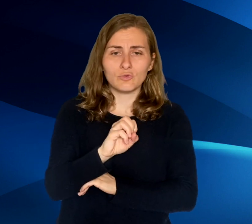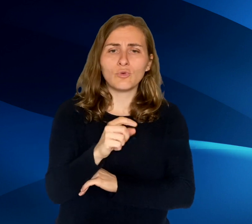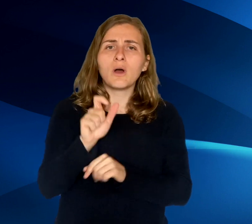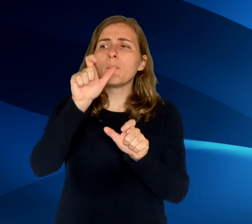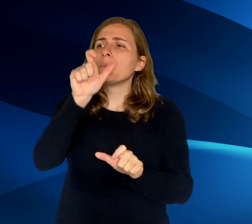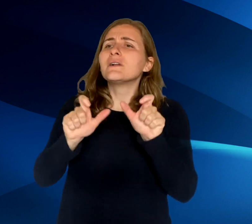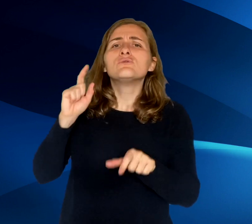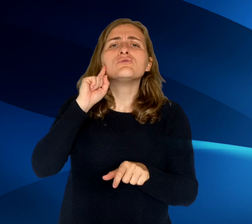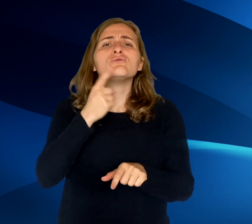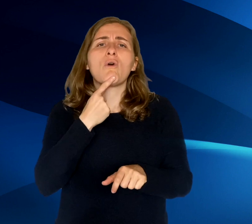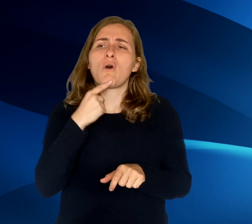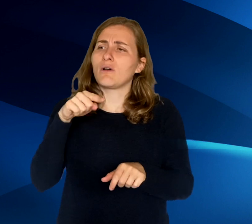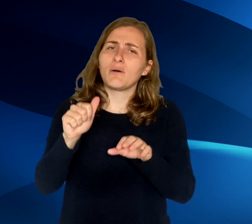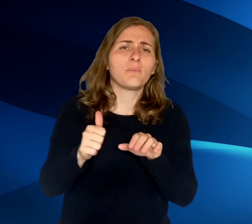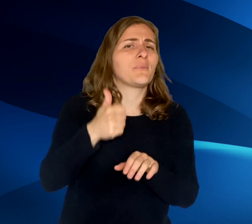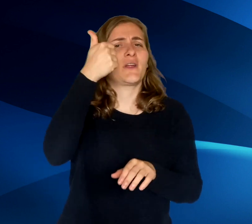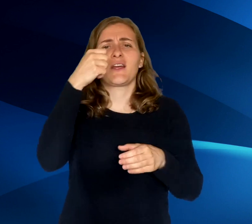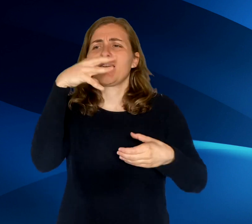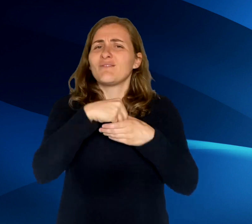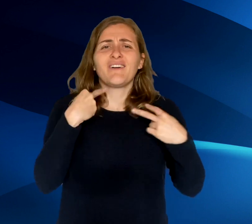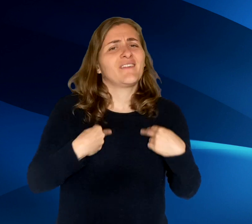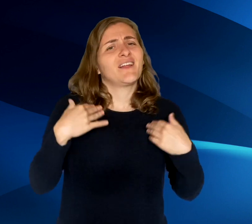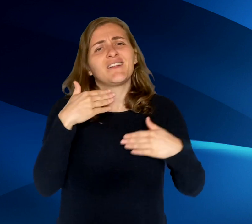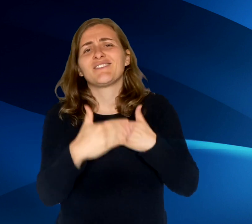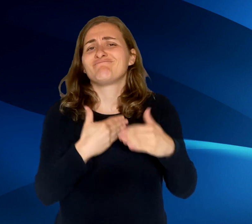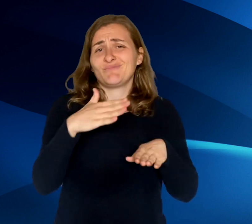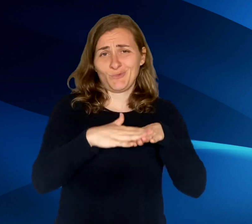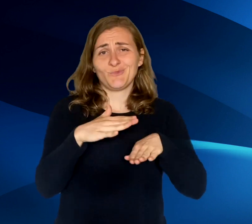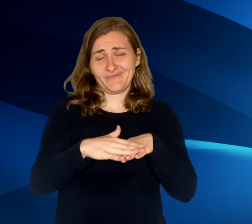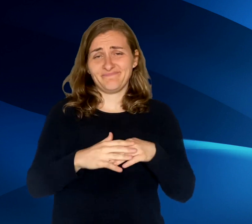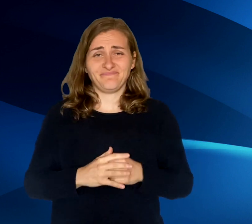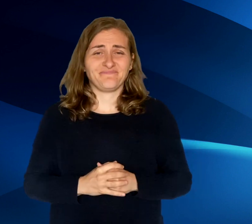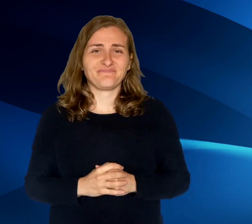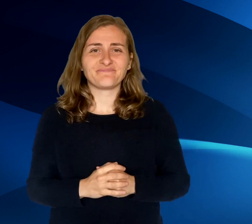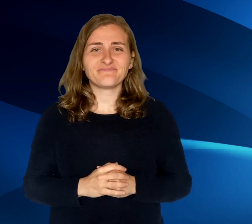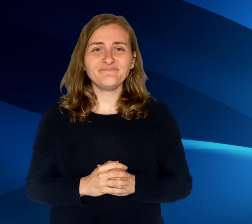pertanto le persone sorde devono assumere una centralità in tutti gli aspetti dello sviluppo della propria lingua dei segni.